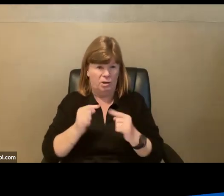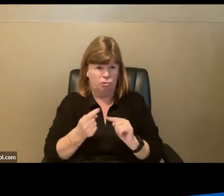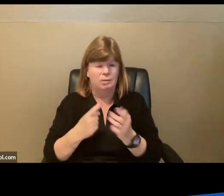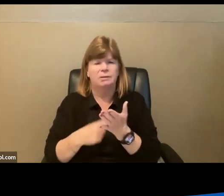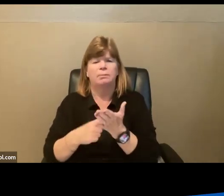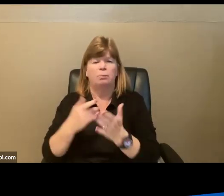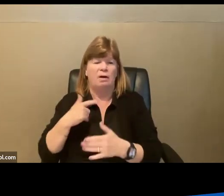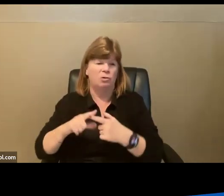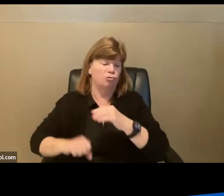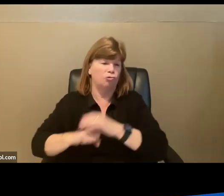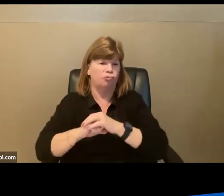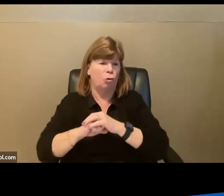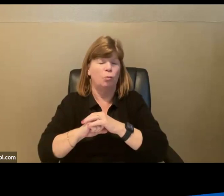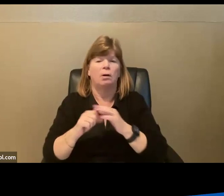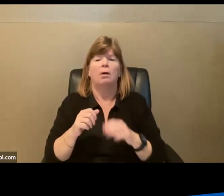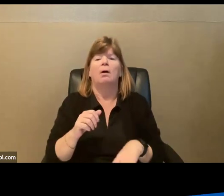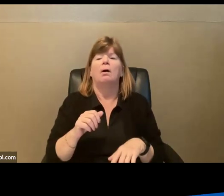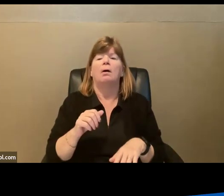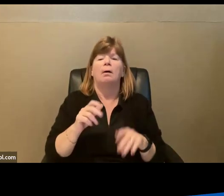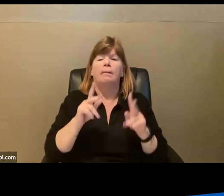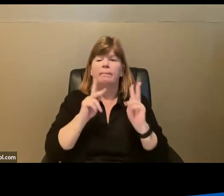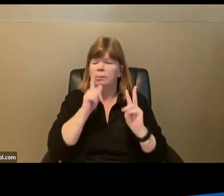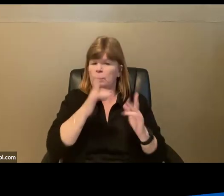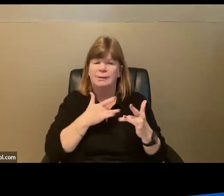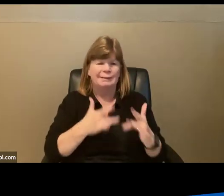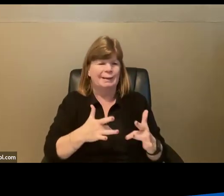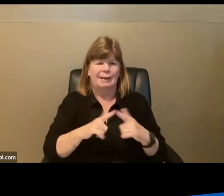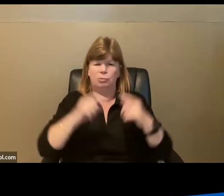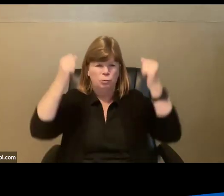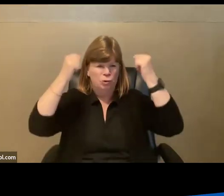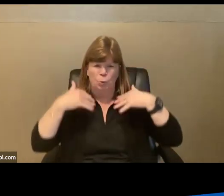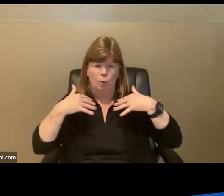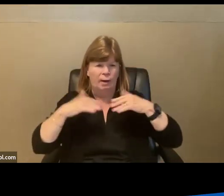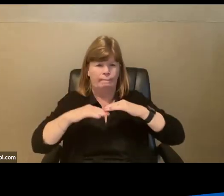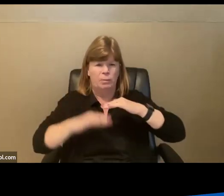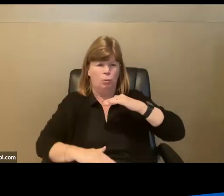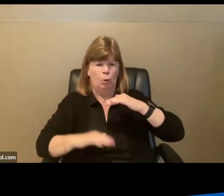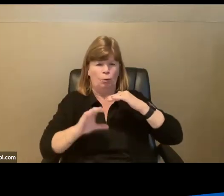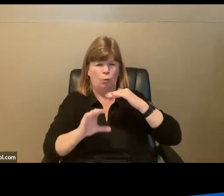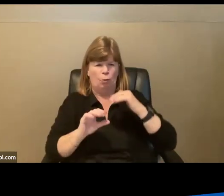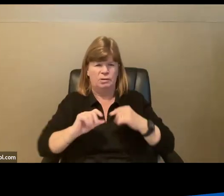un derrame cerebral, lesión en la médula espinal, la gente no suele sudar por debajo del nivel de su lesión en la médula espinal, aunque hay otro